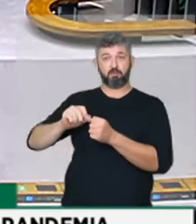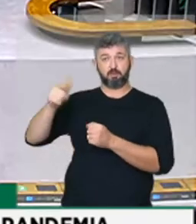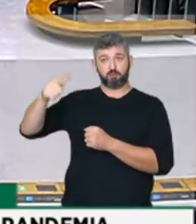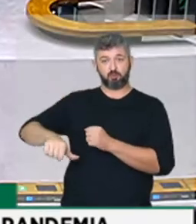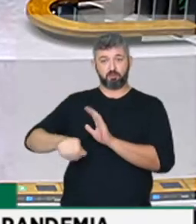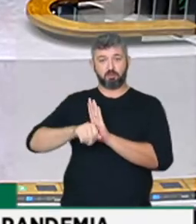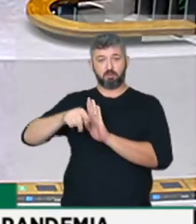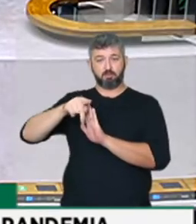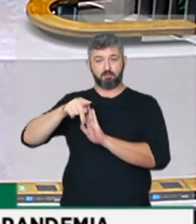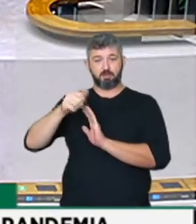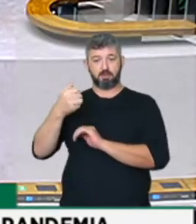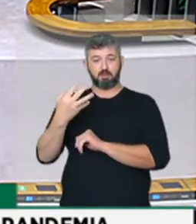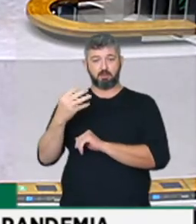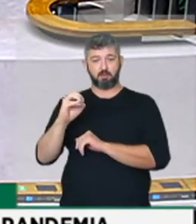AINDA. EU CONVERSEI AGORA COM